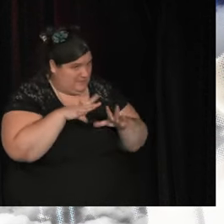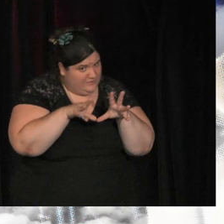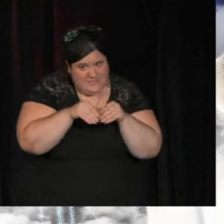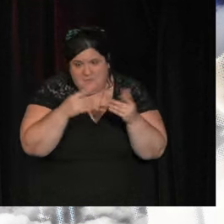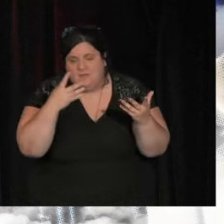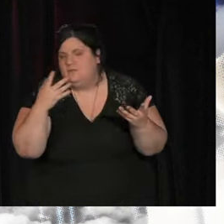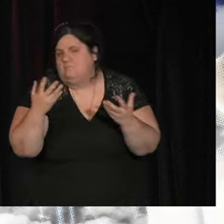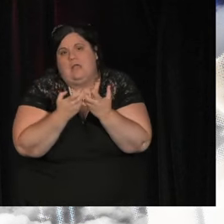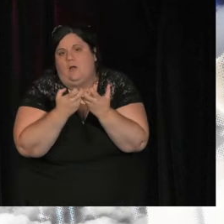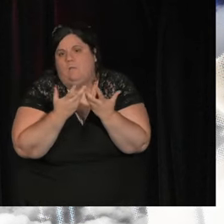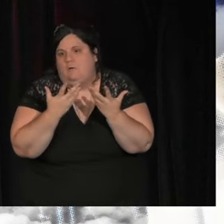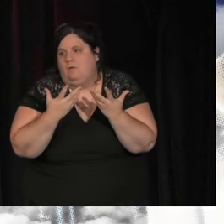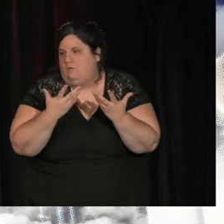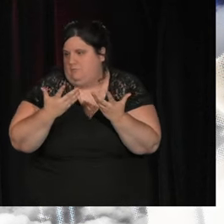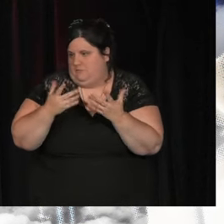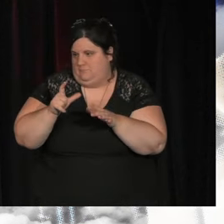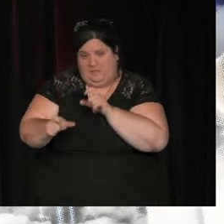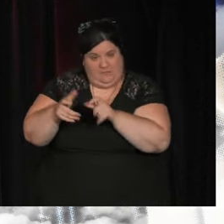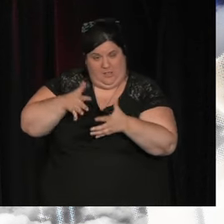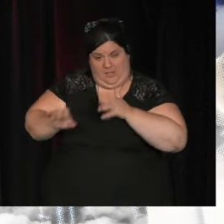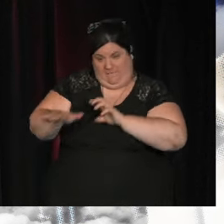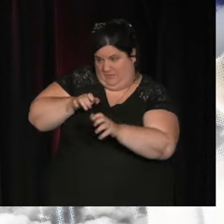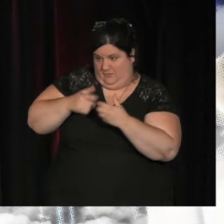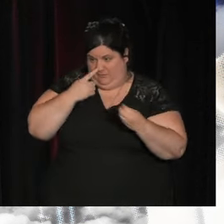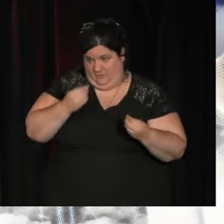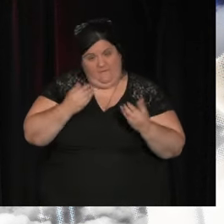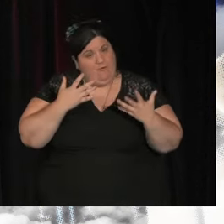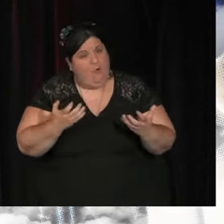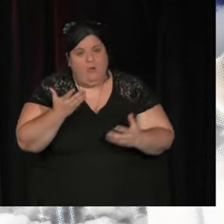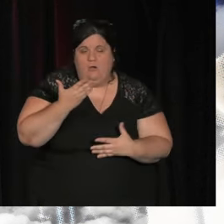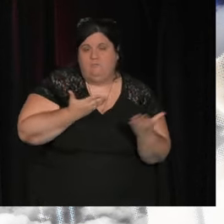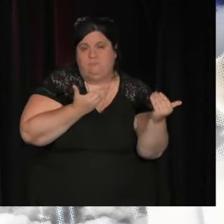par avoir un carnet où tu évites 2 000 personnes et tout le monde fait ça, tu vas attendre 30 minutes, mais tu peux éviter jusqu'à trois